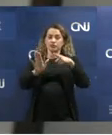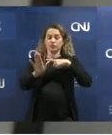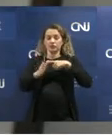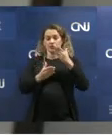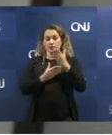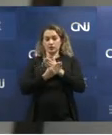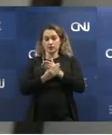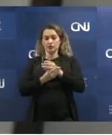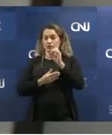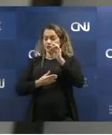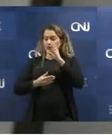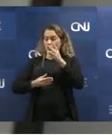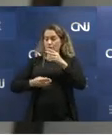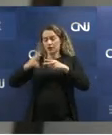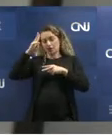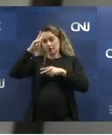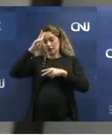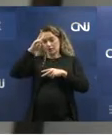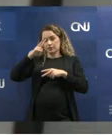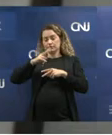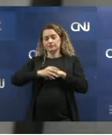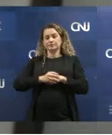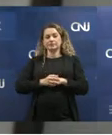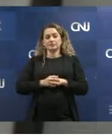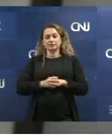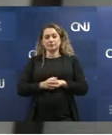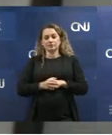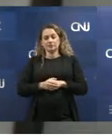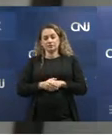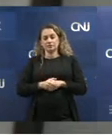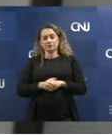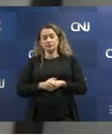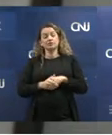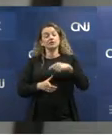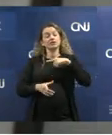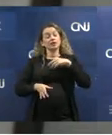só para repisar se o presidente e a juíza